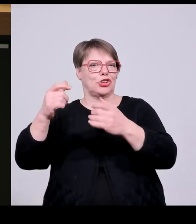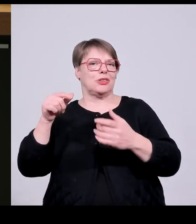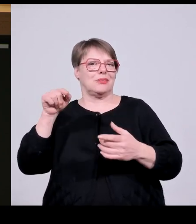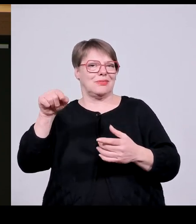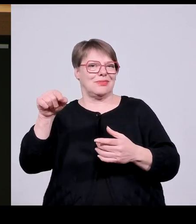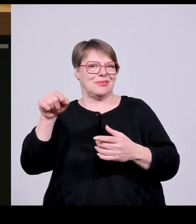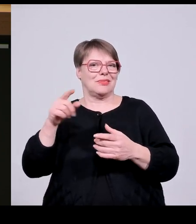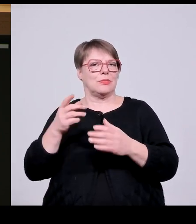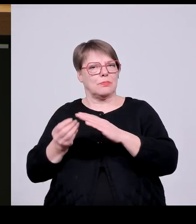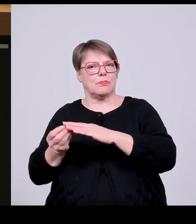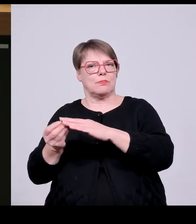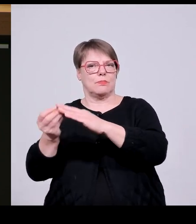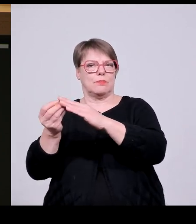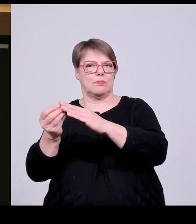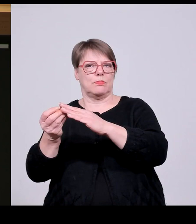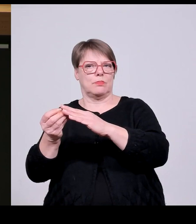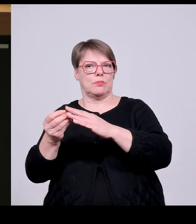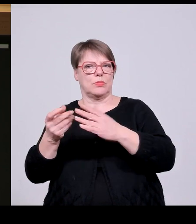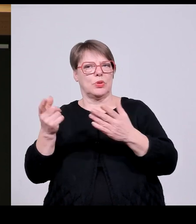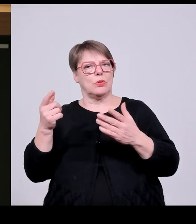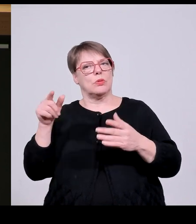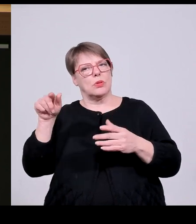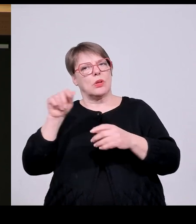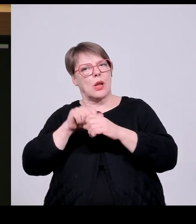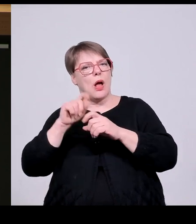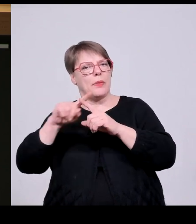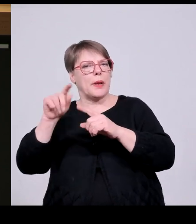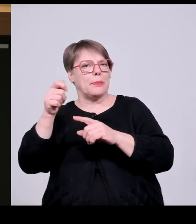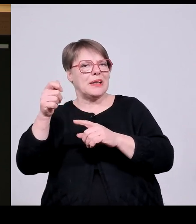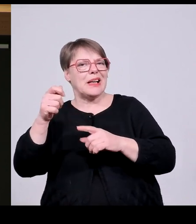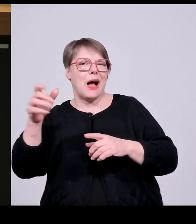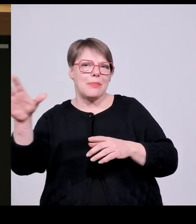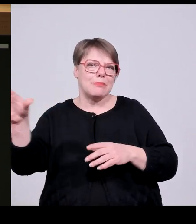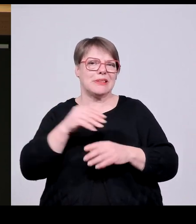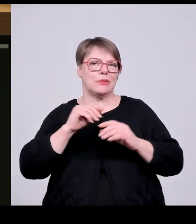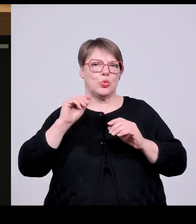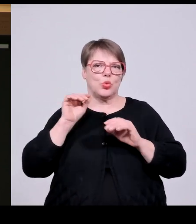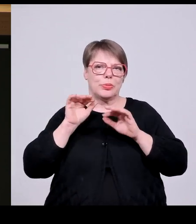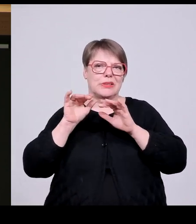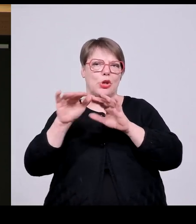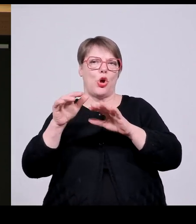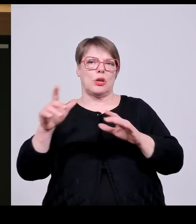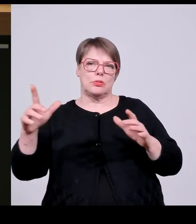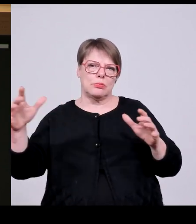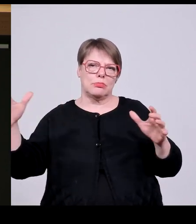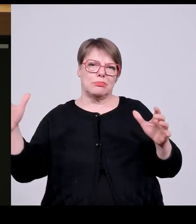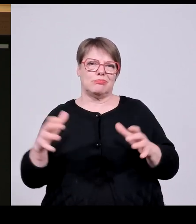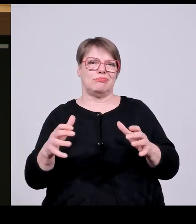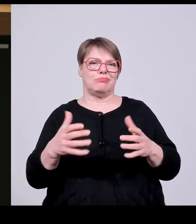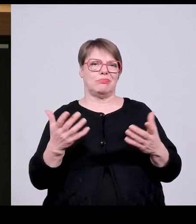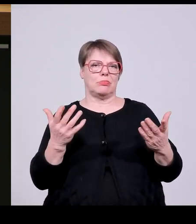die CDU heute beim Wohnraumversorgungsgesetz auch einmal auf der Seite der Mieterinnen und Mieter steht und gemeinsam mit